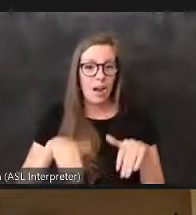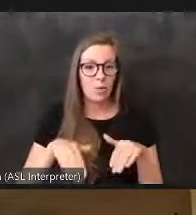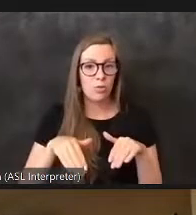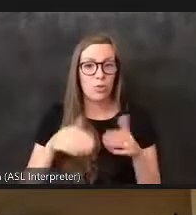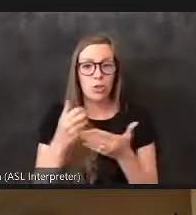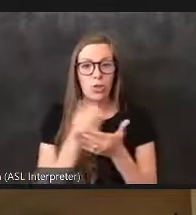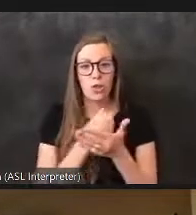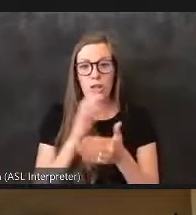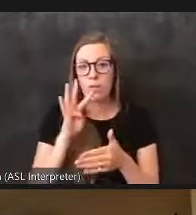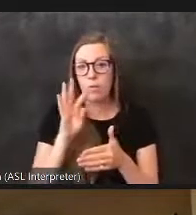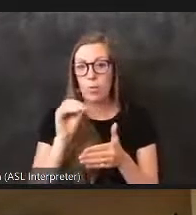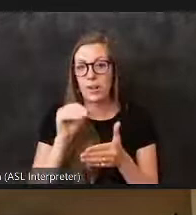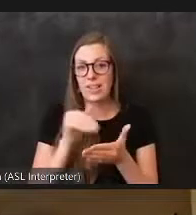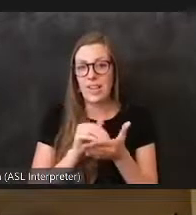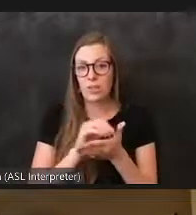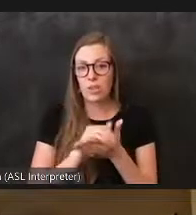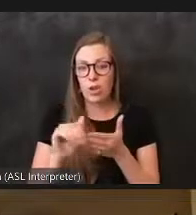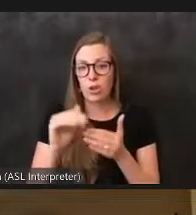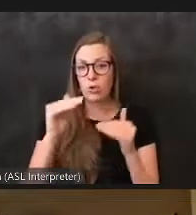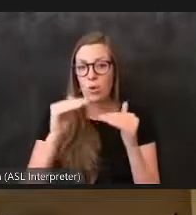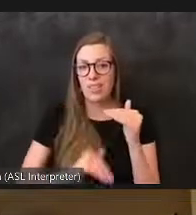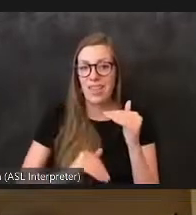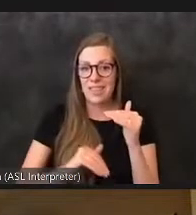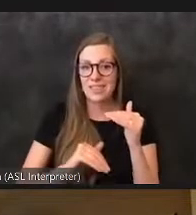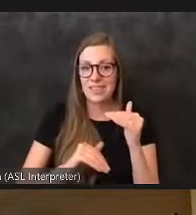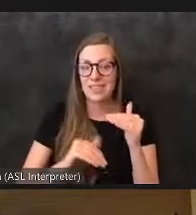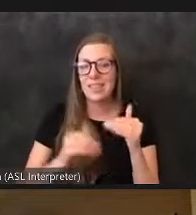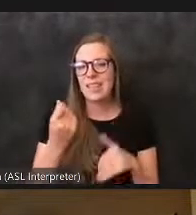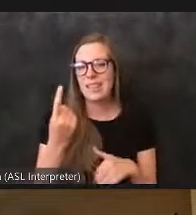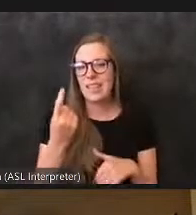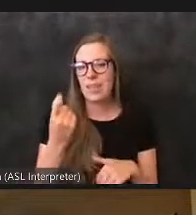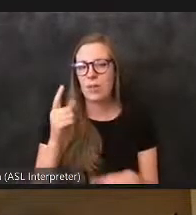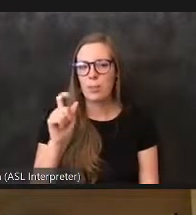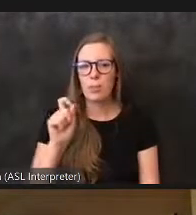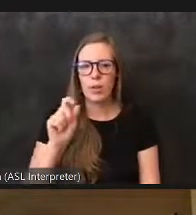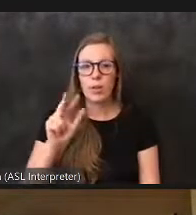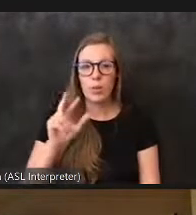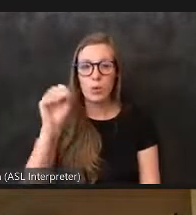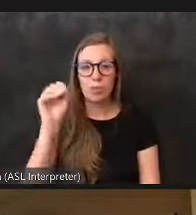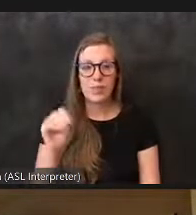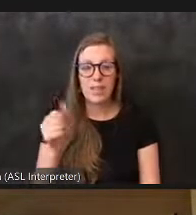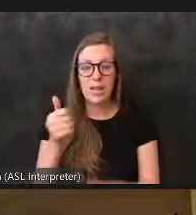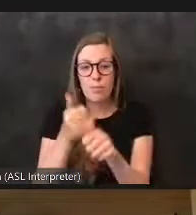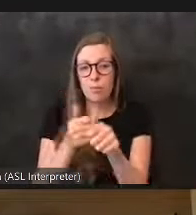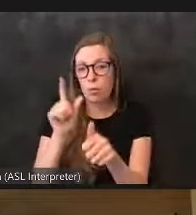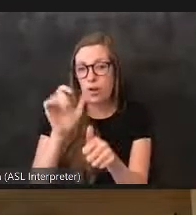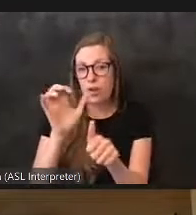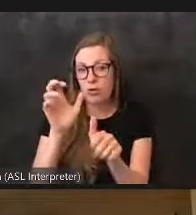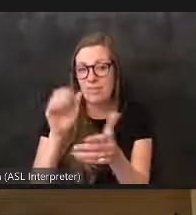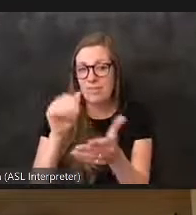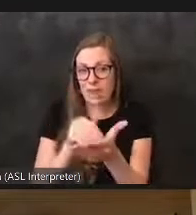y egas a 40 mil dólares o menos, la infección de tasa es 11.3 por 100000.